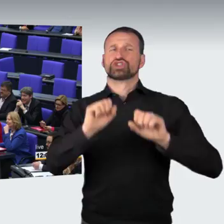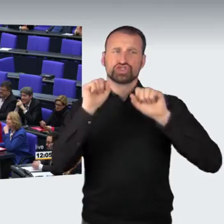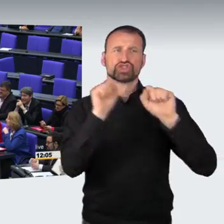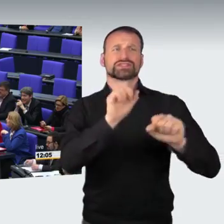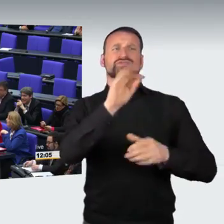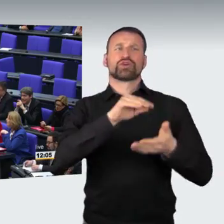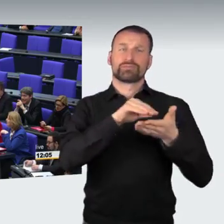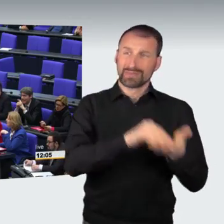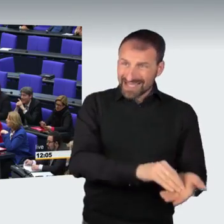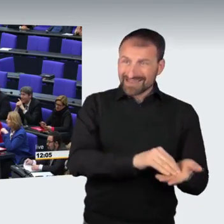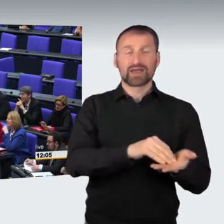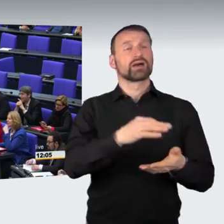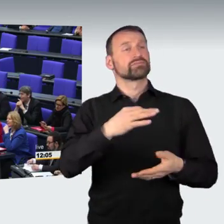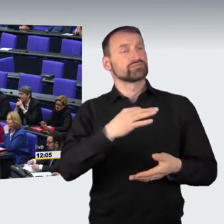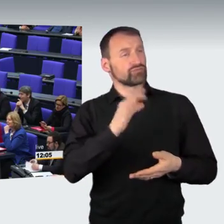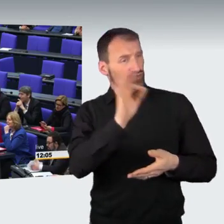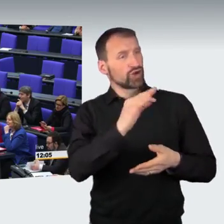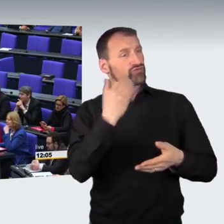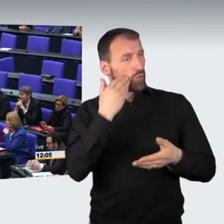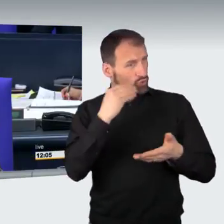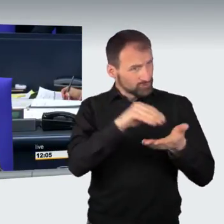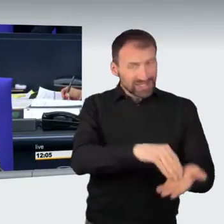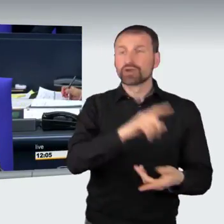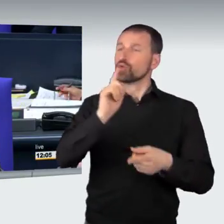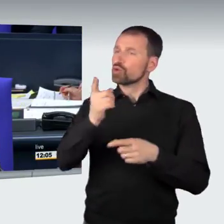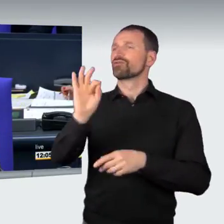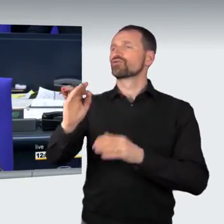(Applaus)